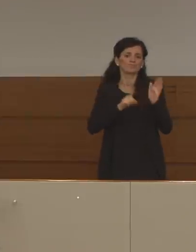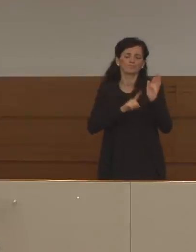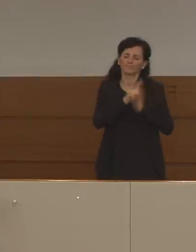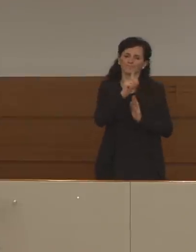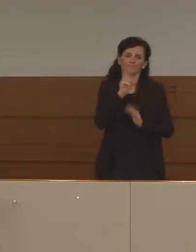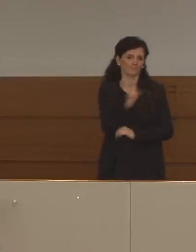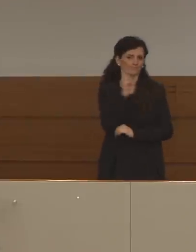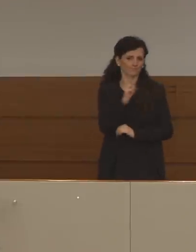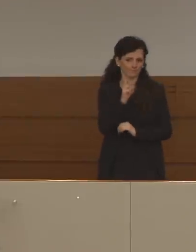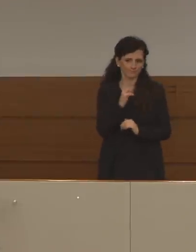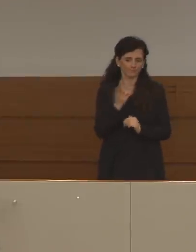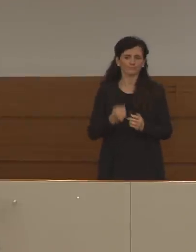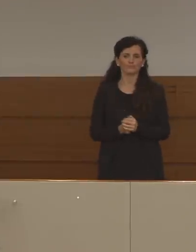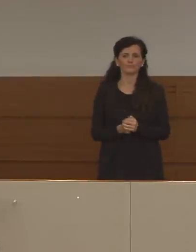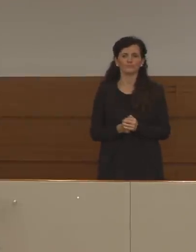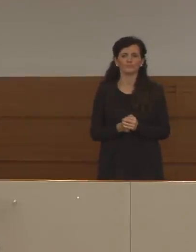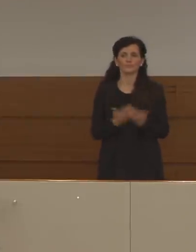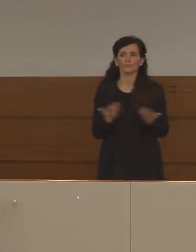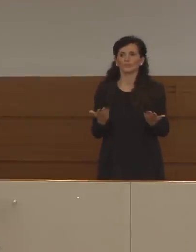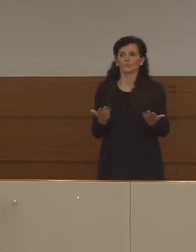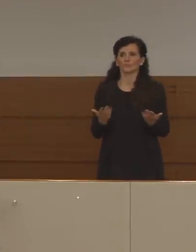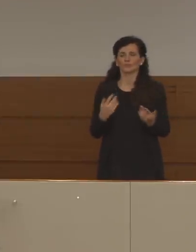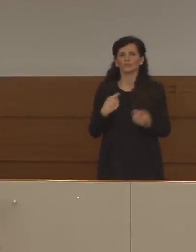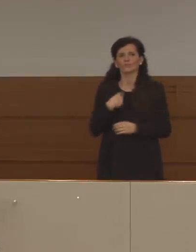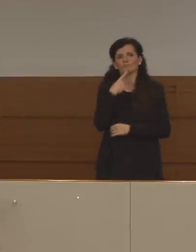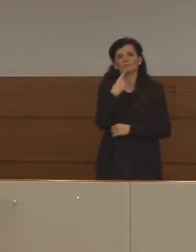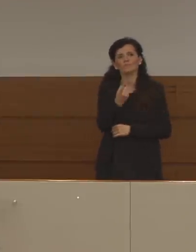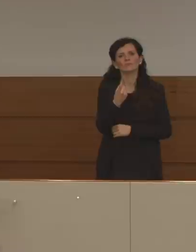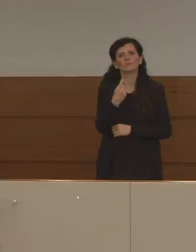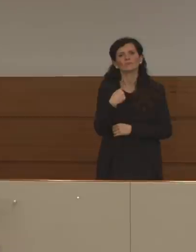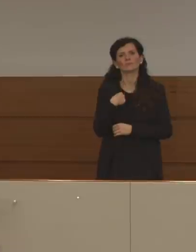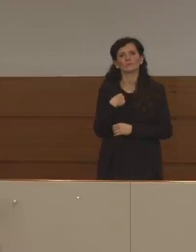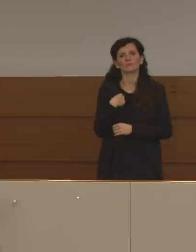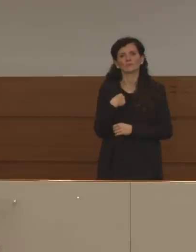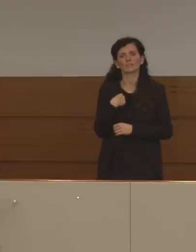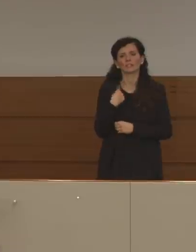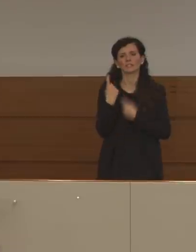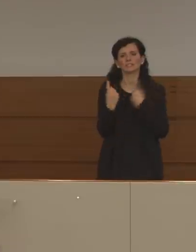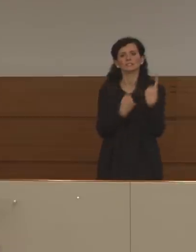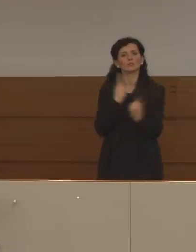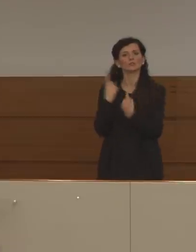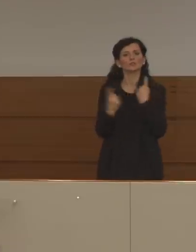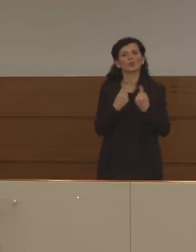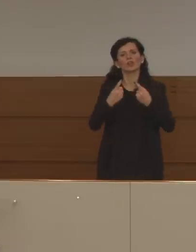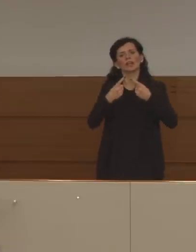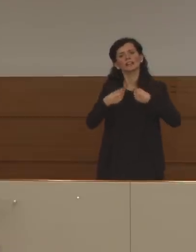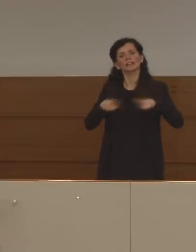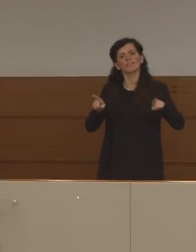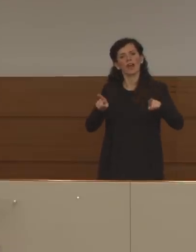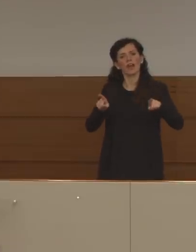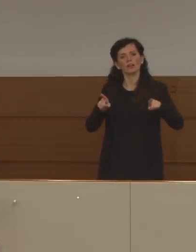Io quindi non direi che la situazione è particolarmente diversa da quelle degli altri paesi